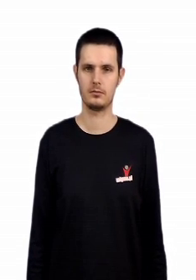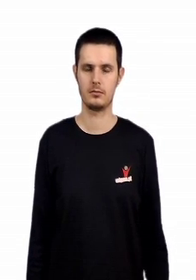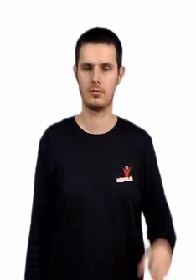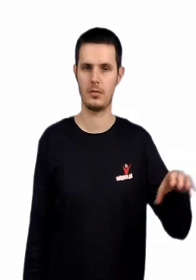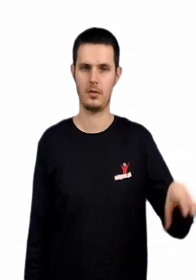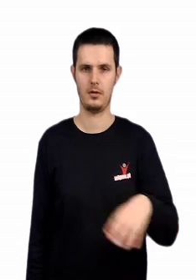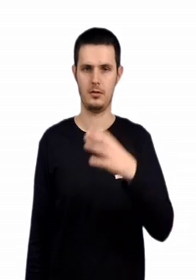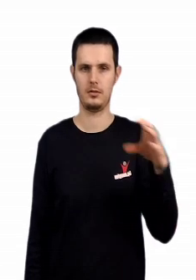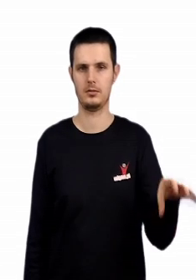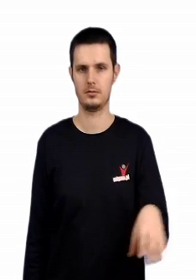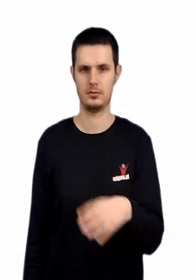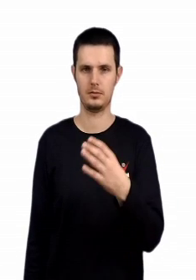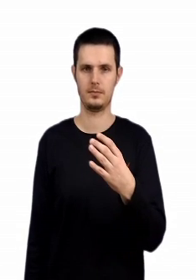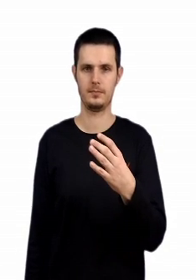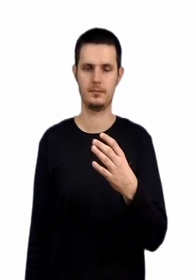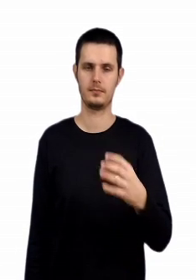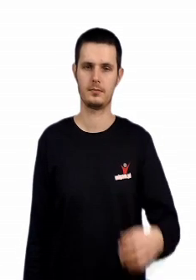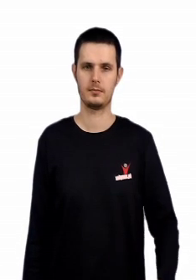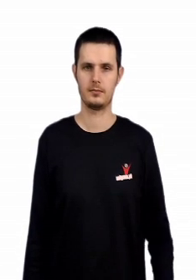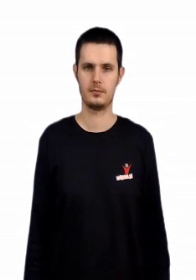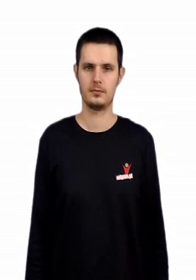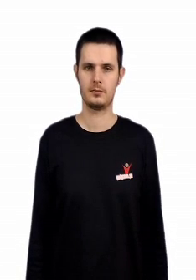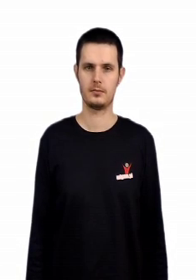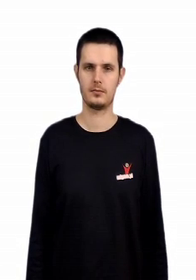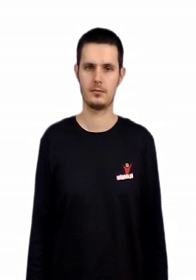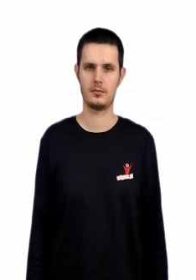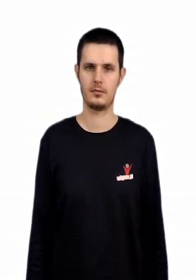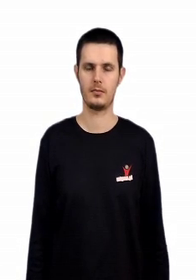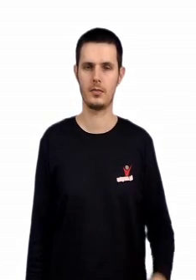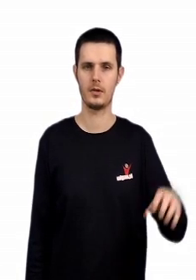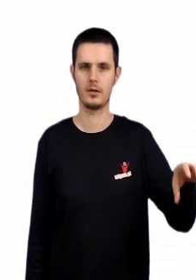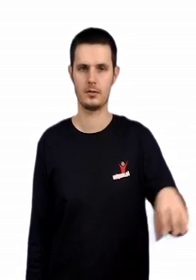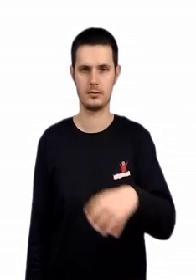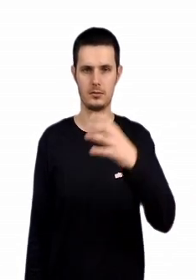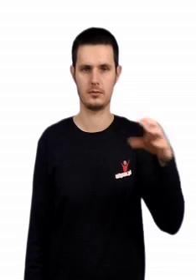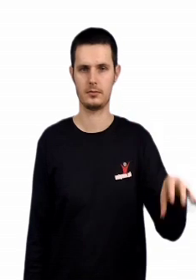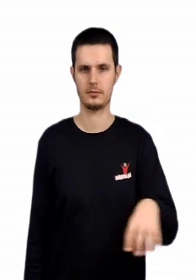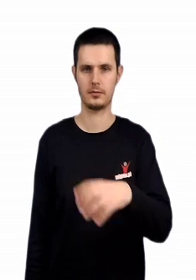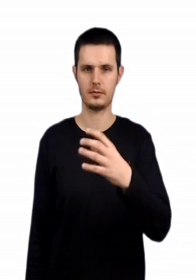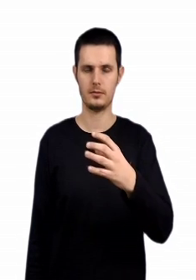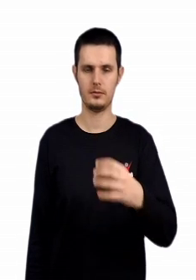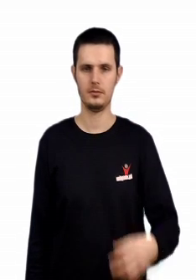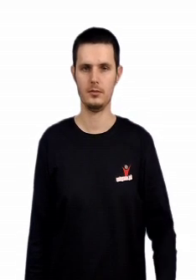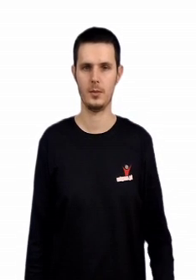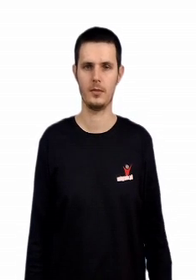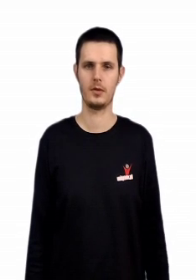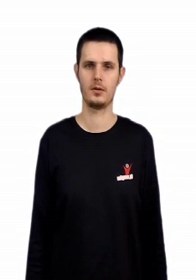KASA